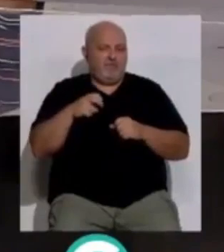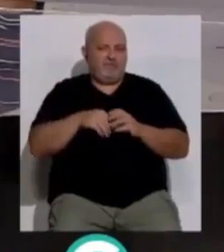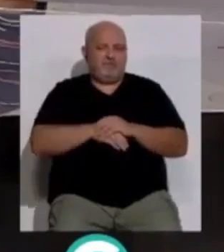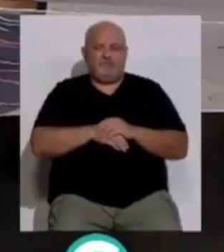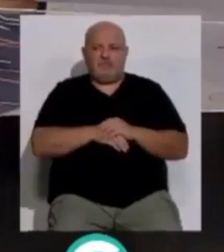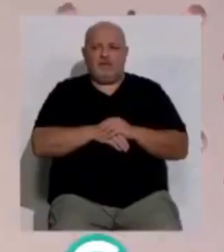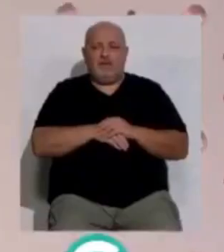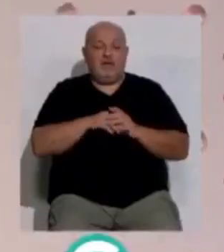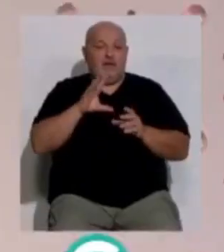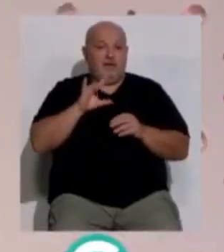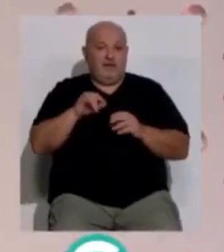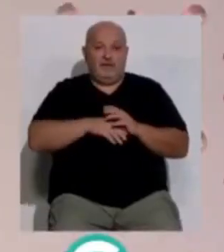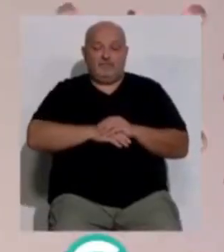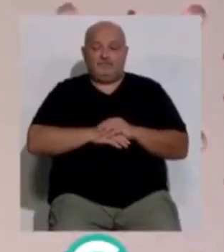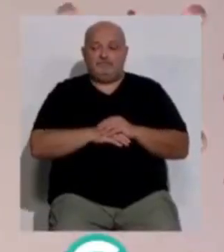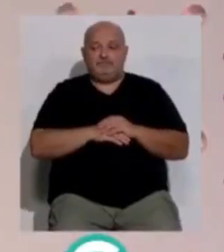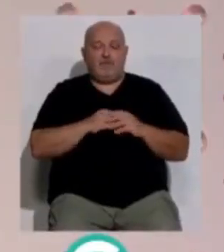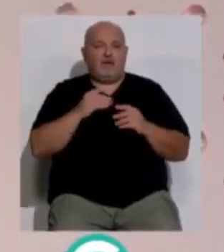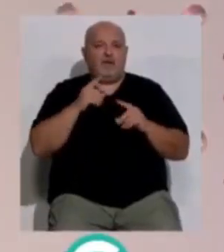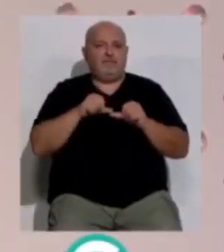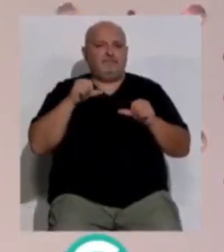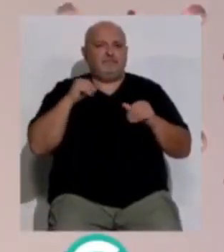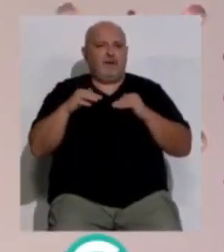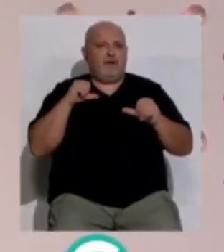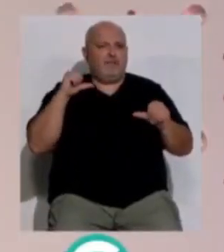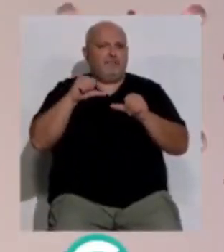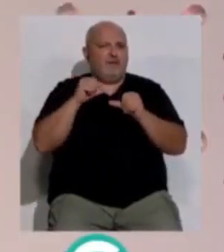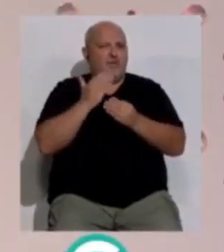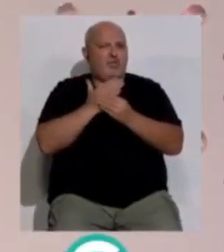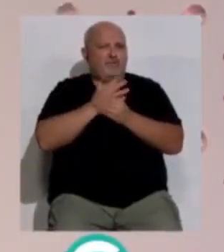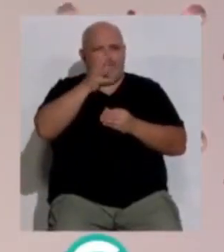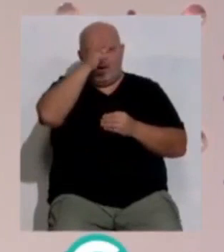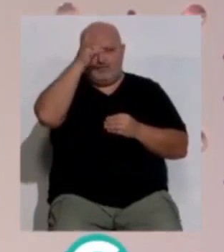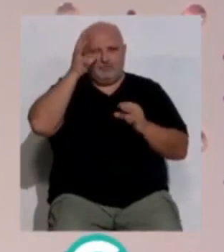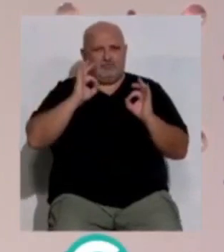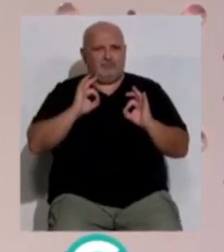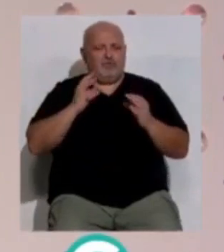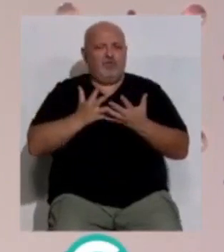los mejores sí siguiendo un poco la dinámica de los cursos de verano que ofrece la universidad